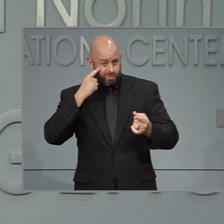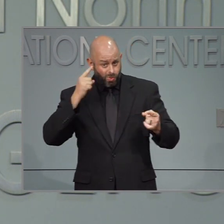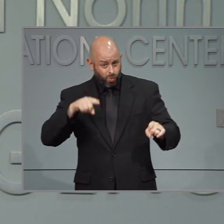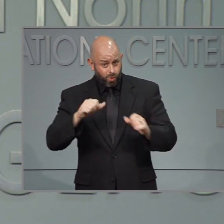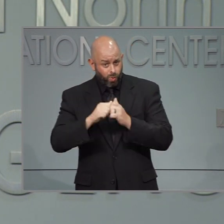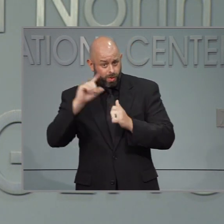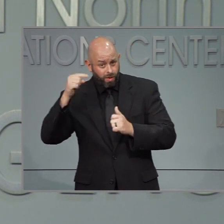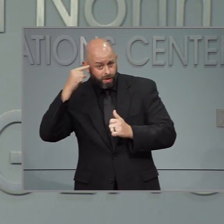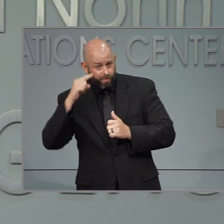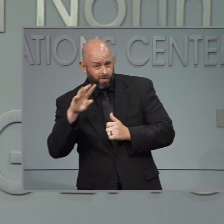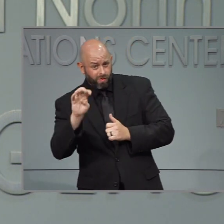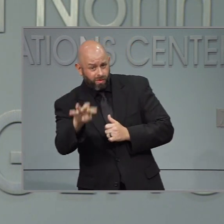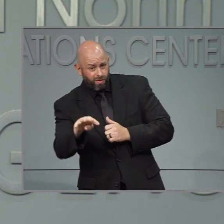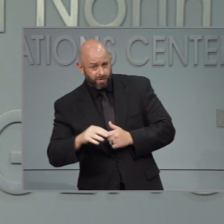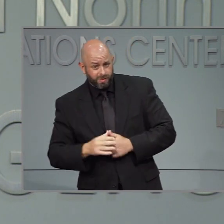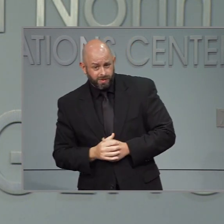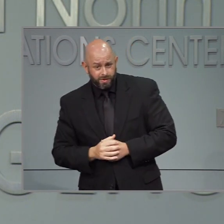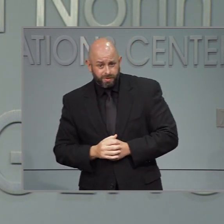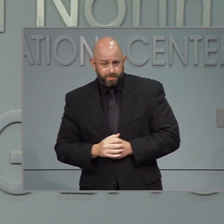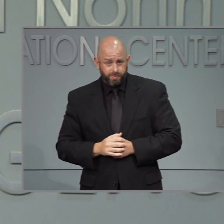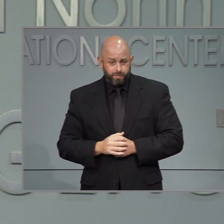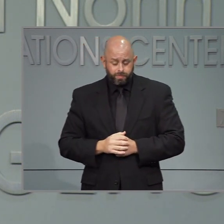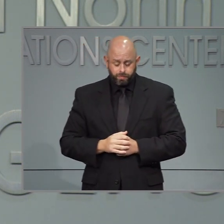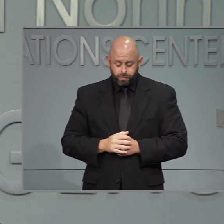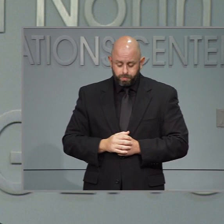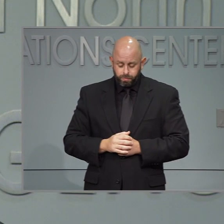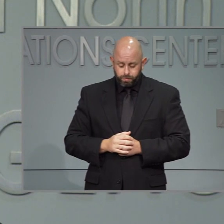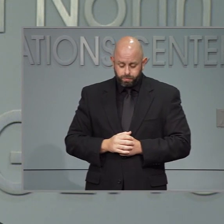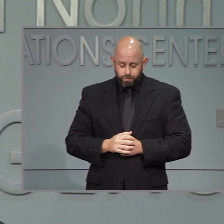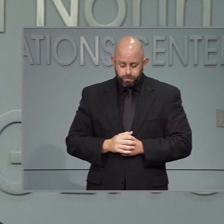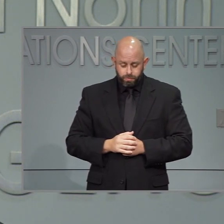Está de acuerdo en abrir y pasa la etapa hace tres como dijo el